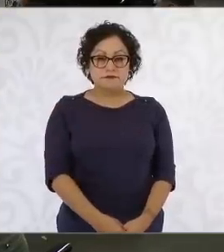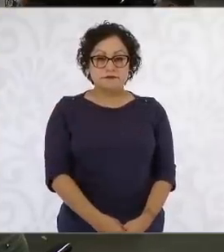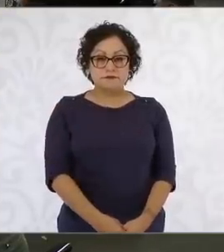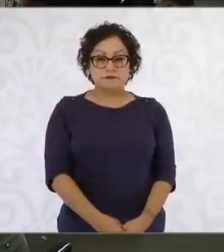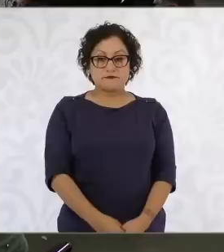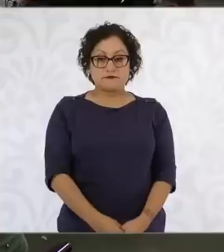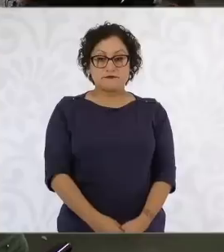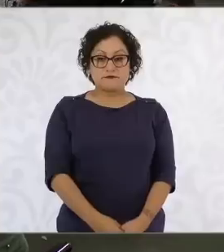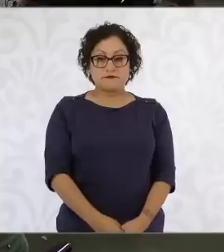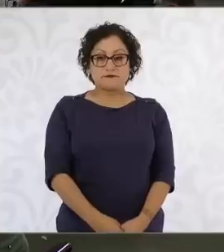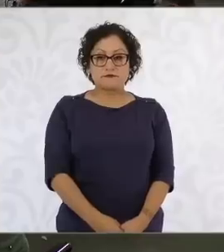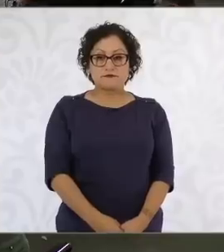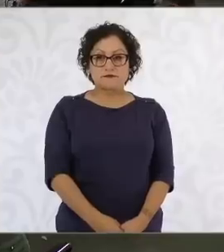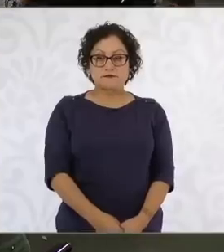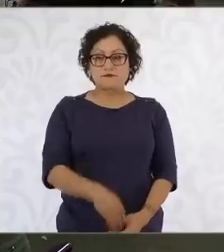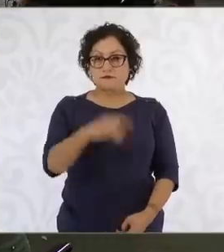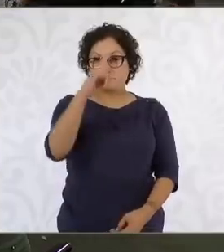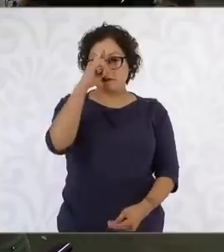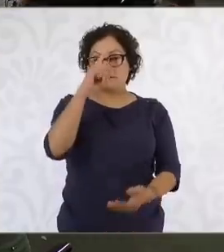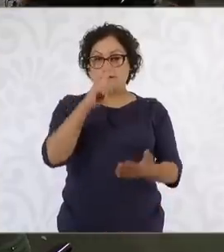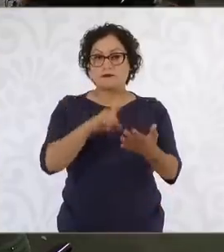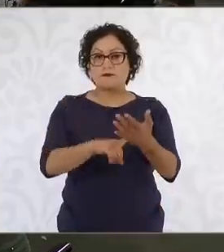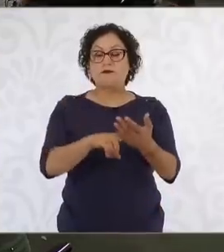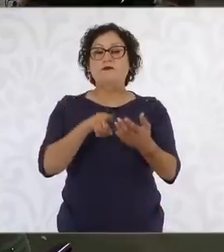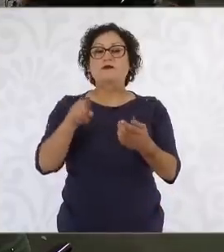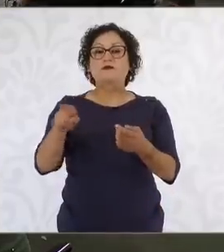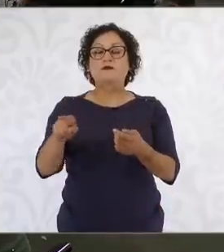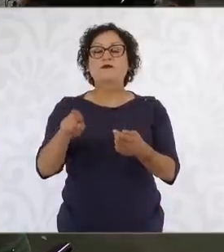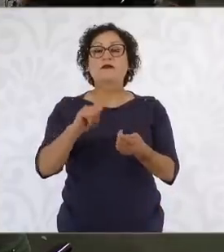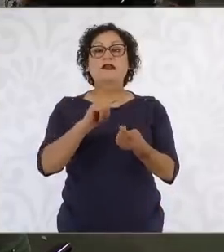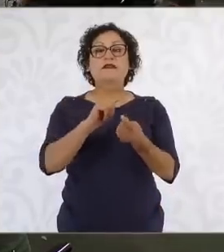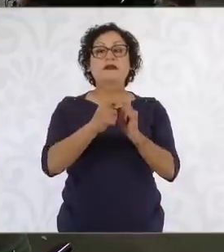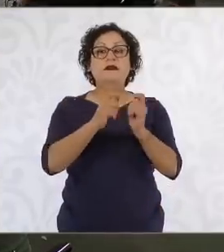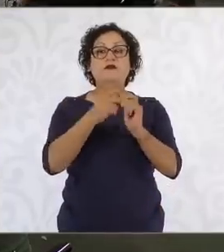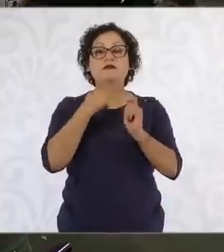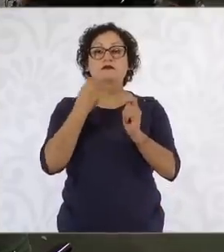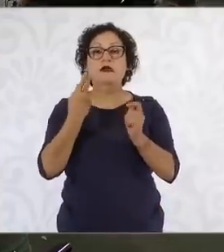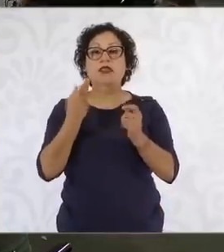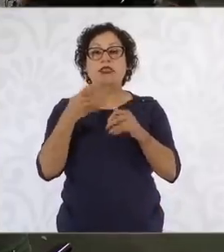es que está traducido encima de de la